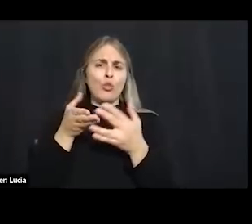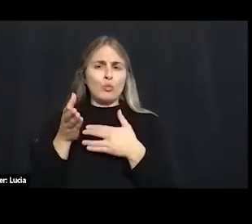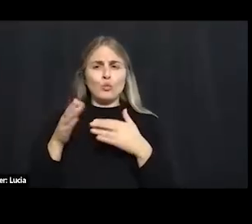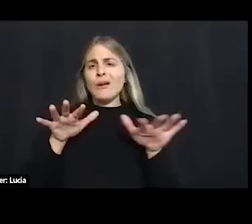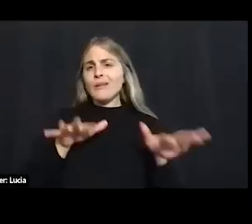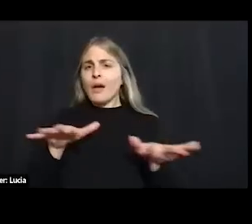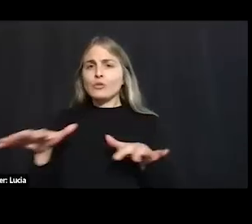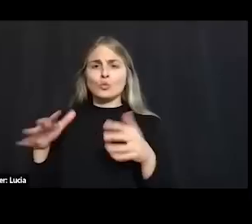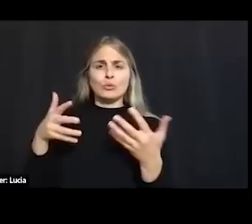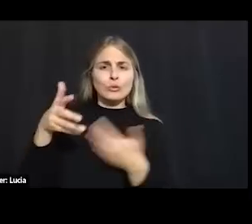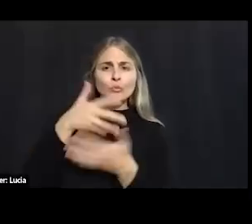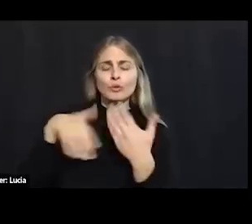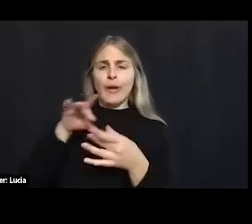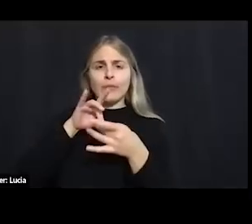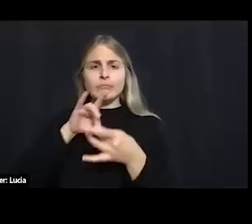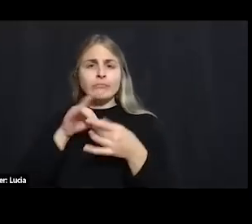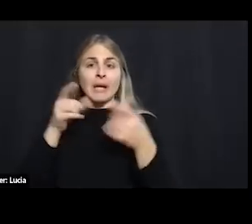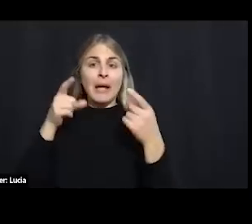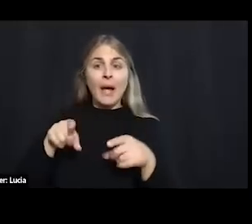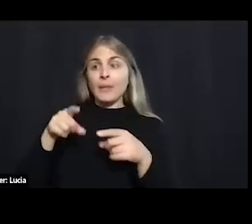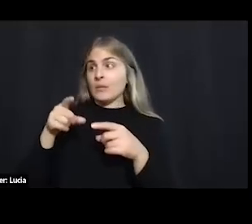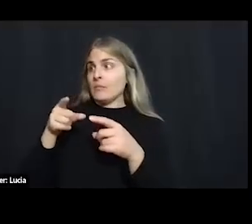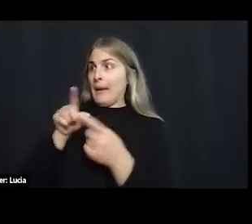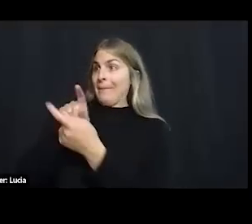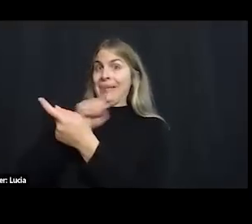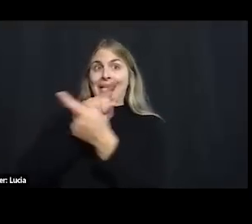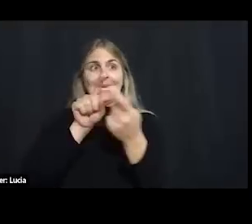con otros que viven y trabajan en la misma comunidad.